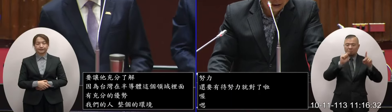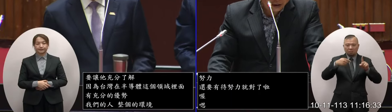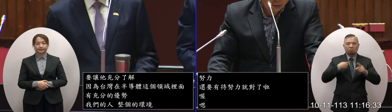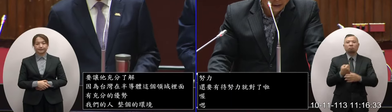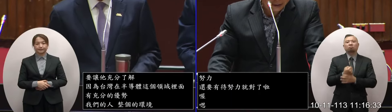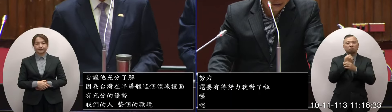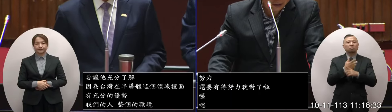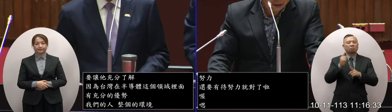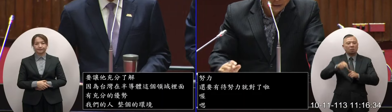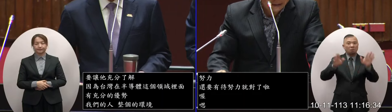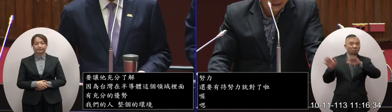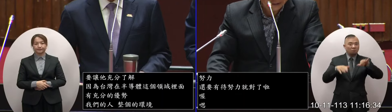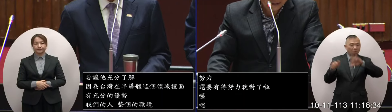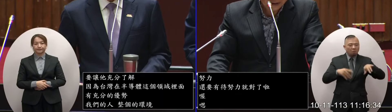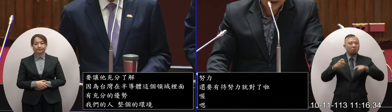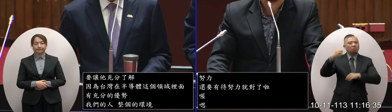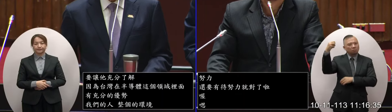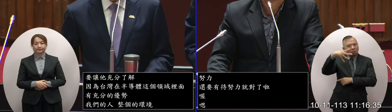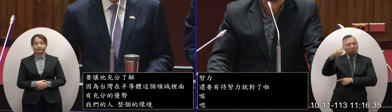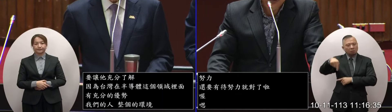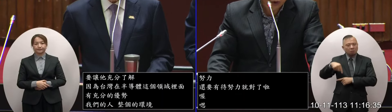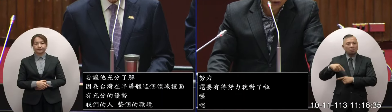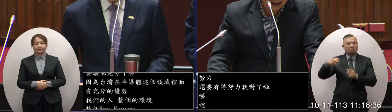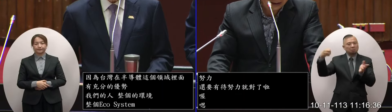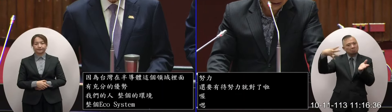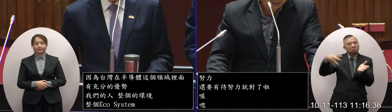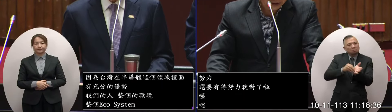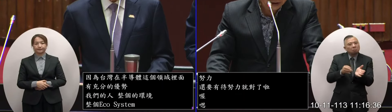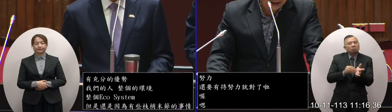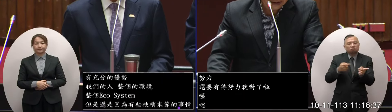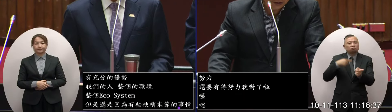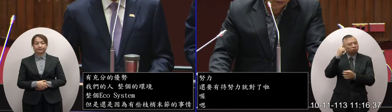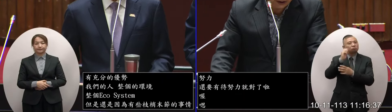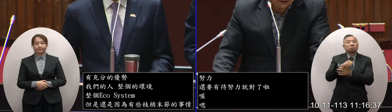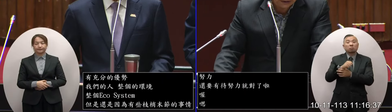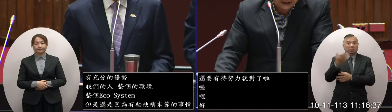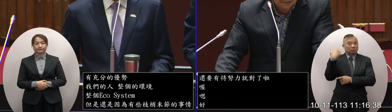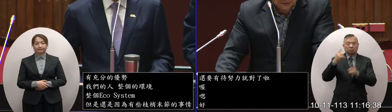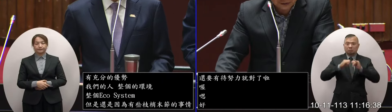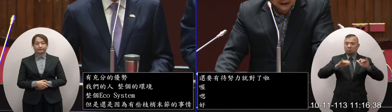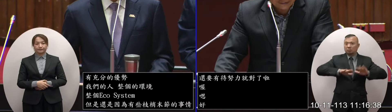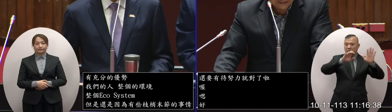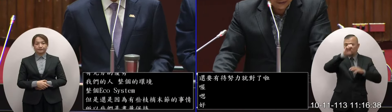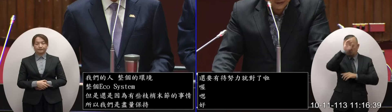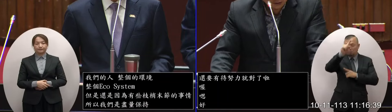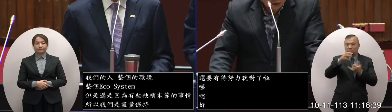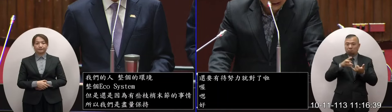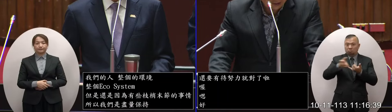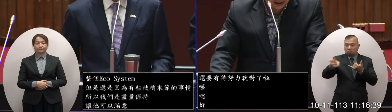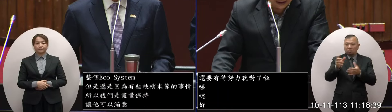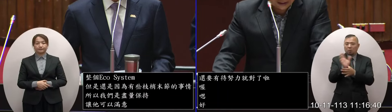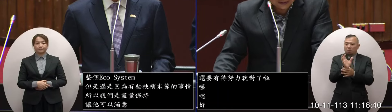以及光電都讚成 那當初啊 民進黨政府推動離岸風電 國產化